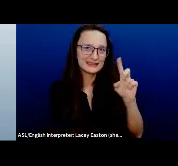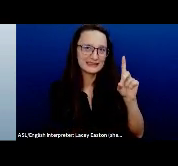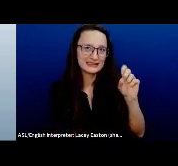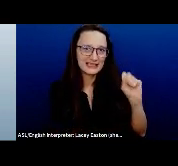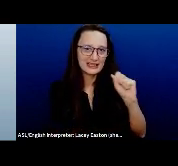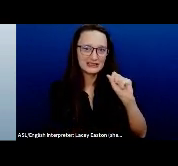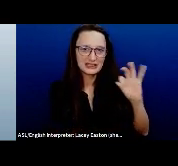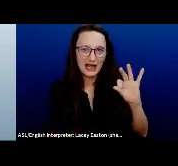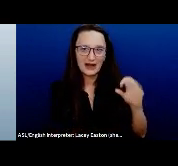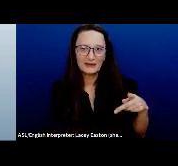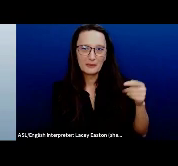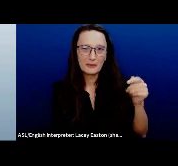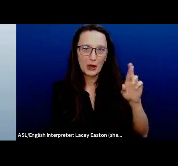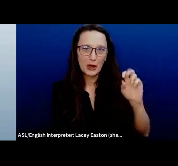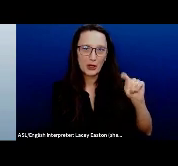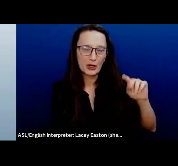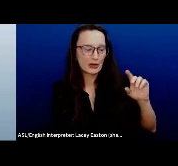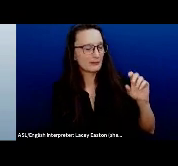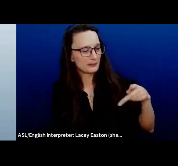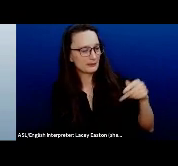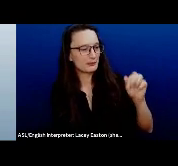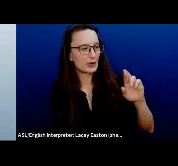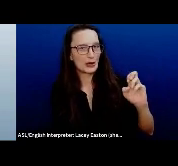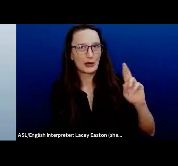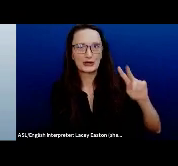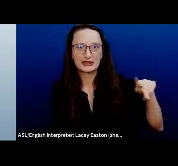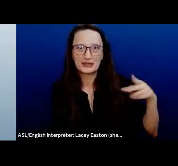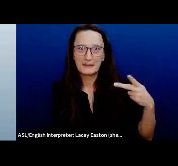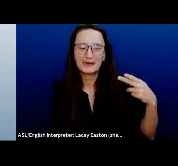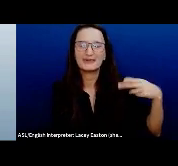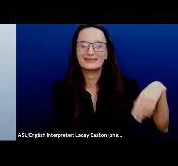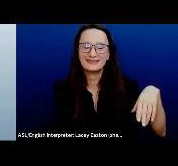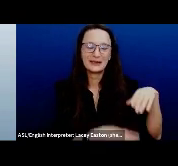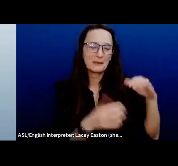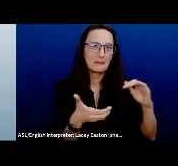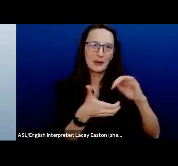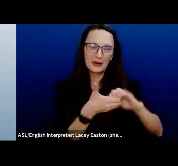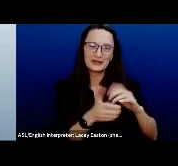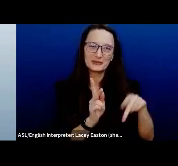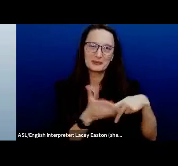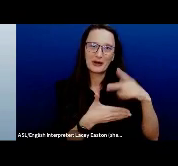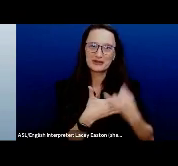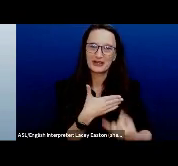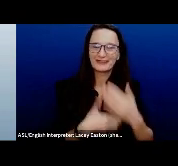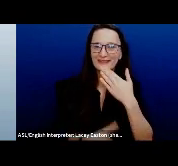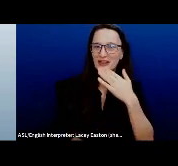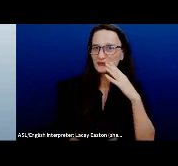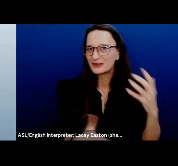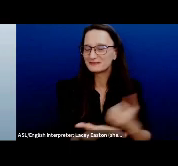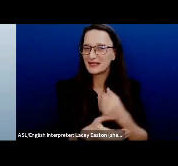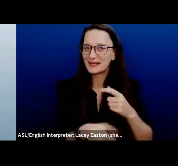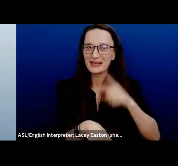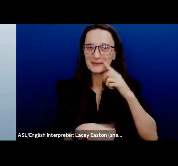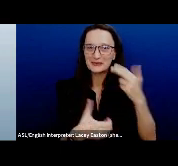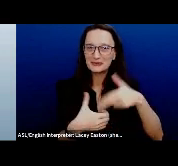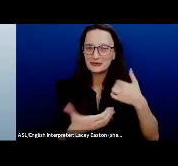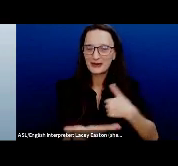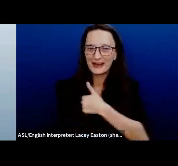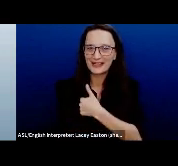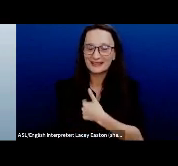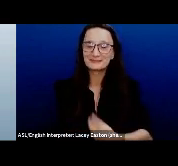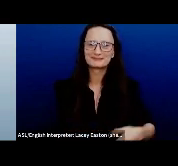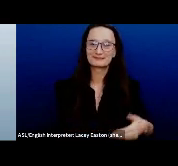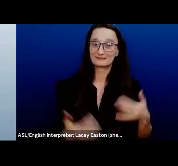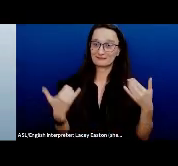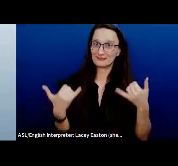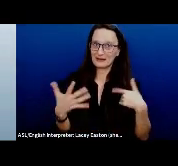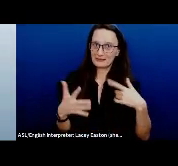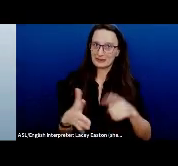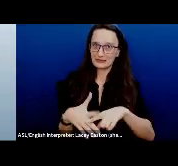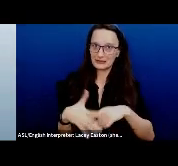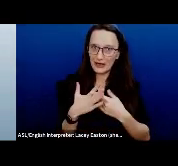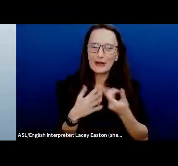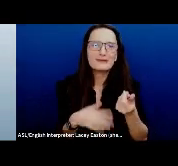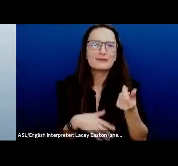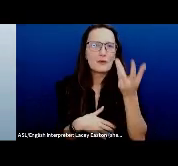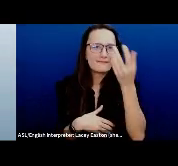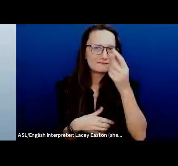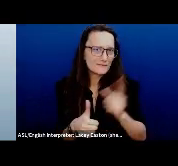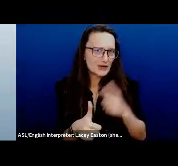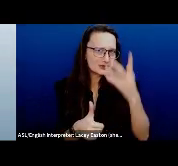para comenzar quiero señalar que tenemos algunas opciones de idioma para esta sesión.